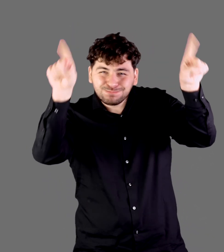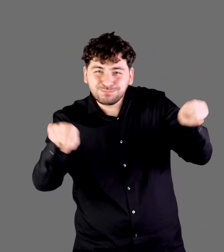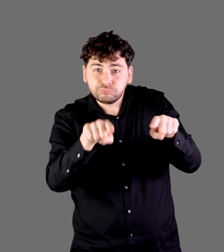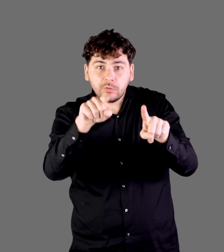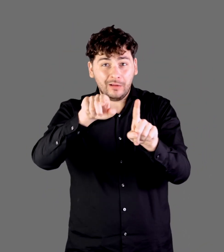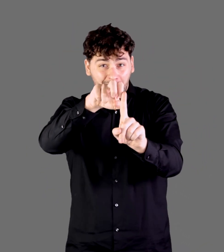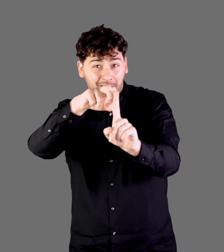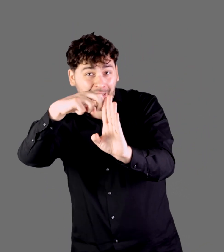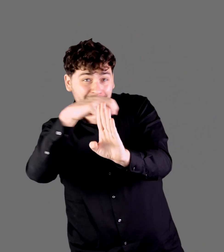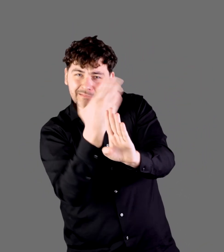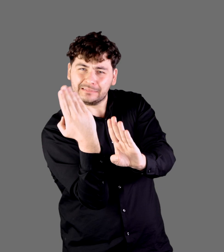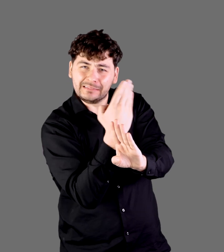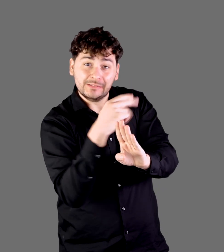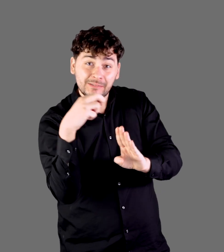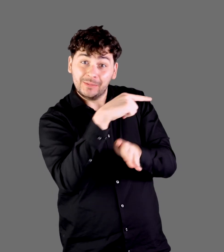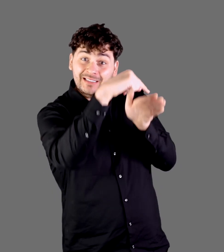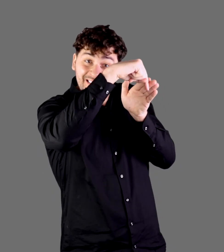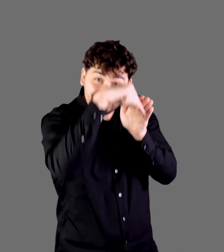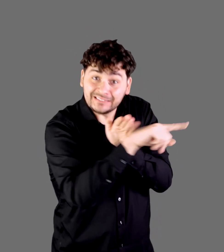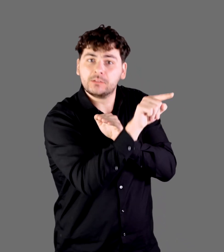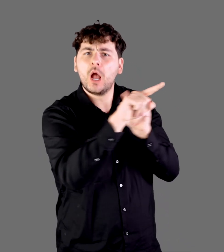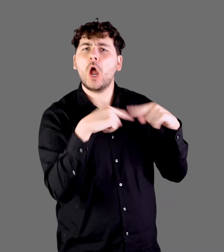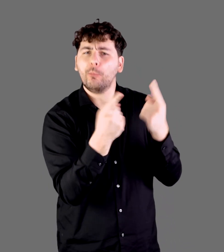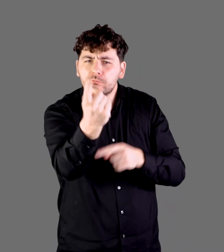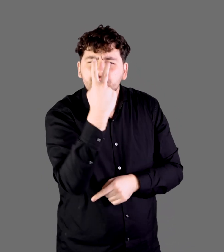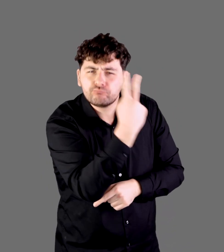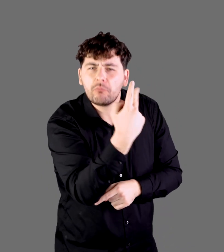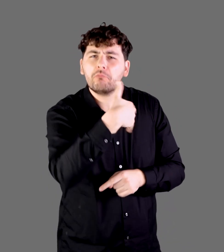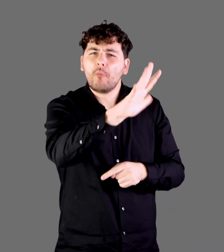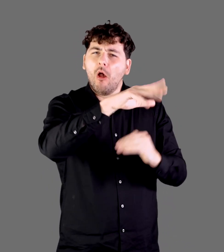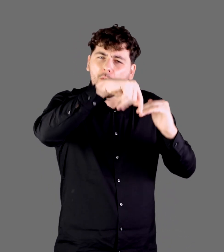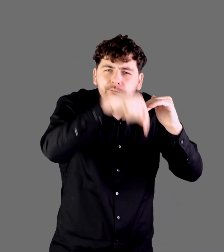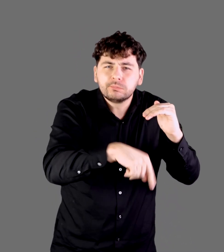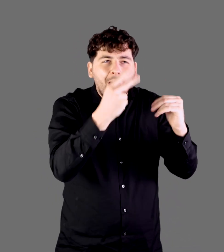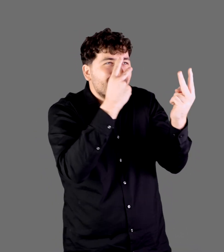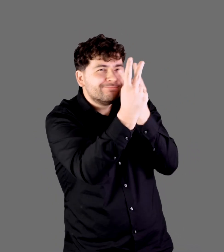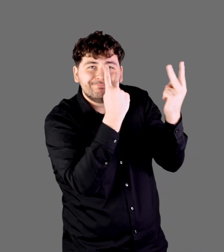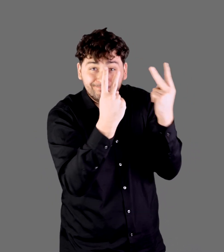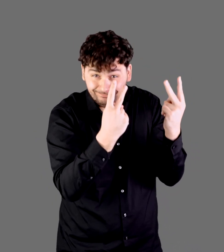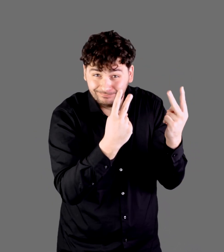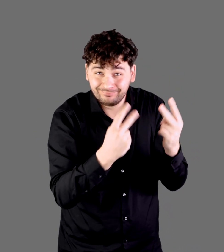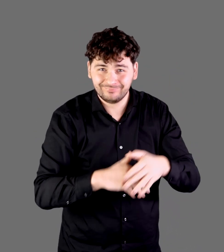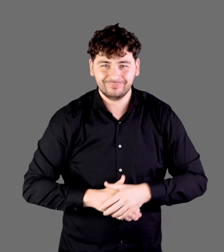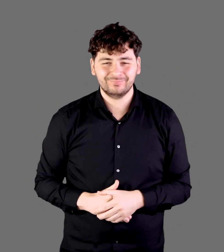durch die gegenüberliegende Tür in den anschließenden Raum.